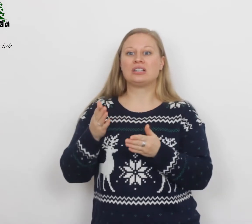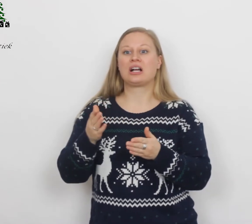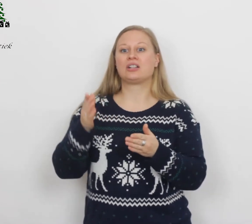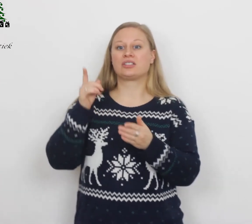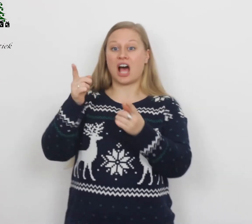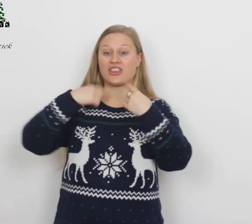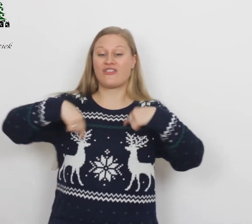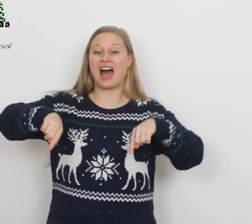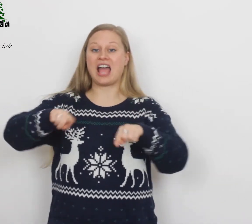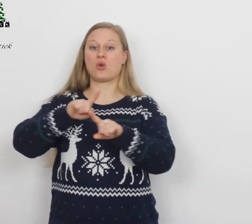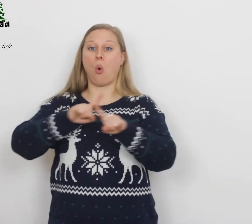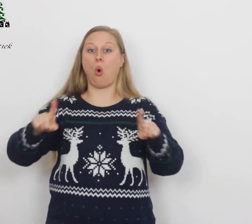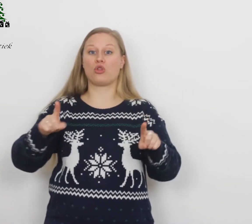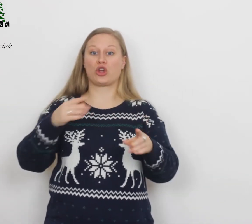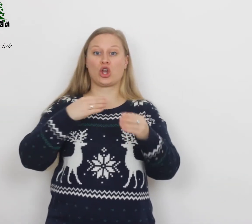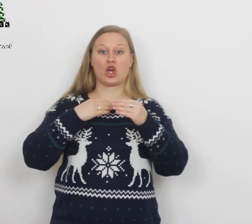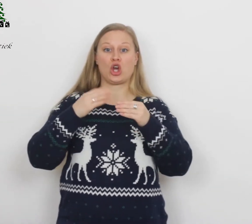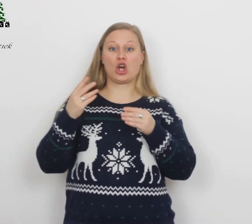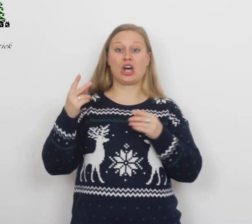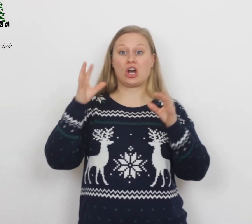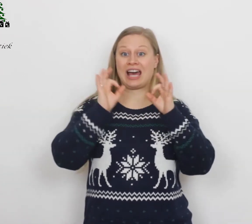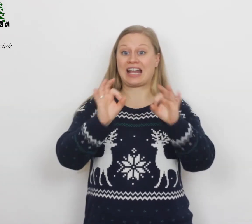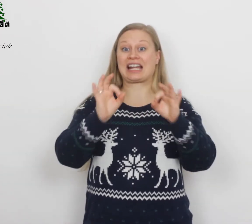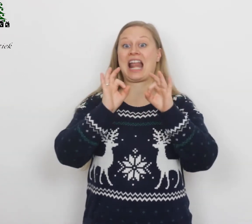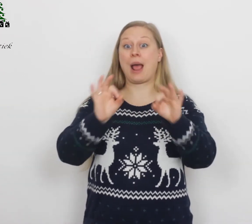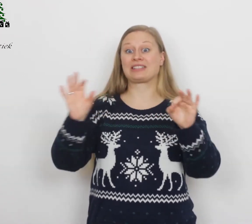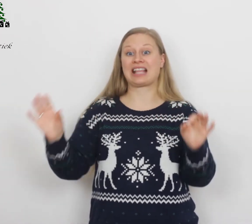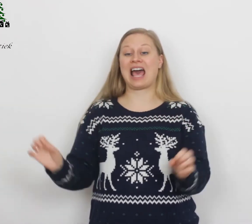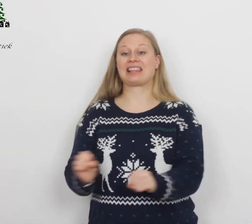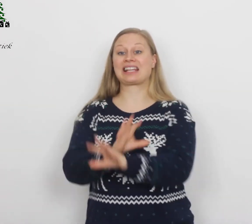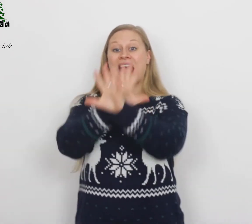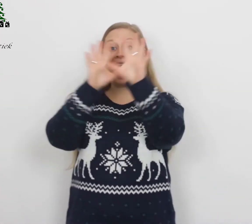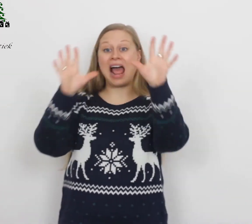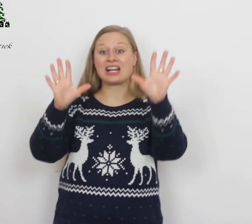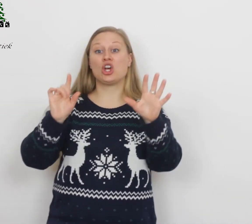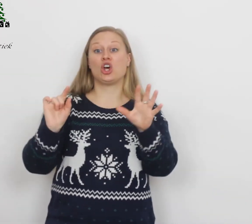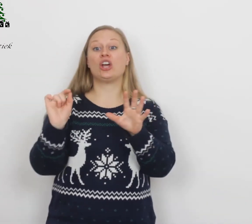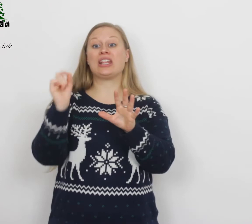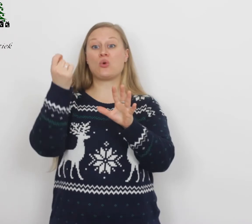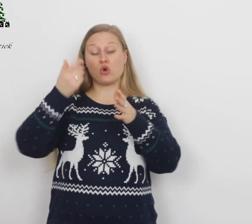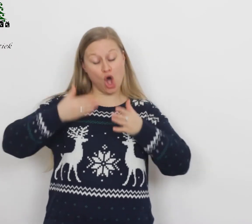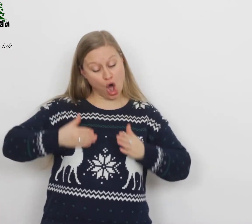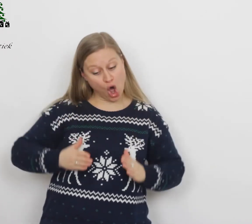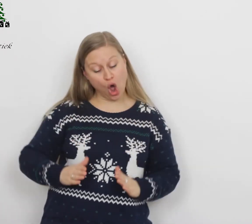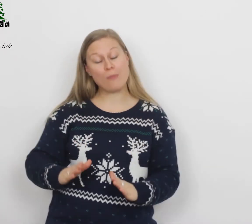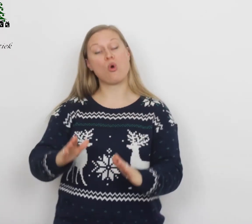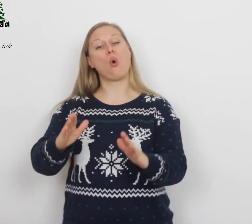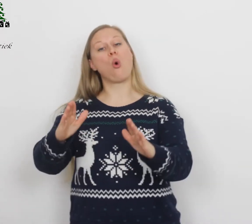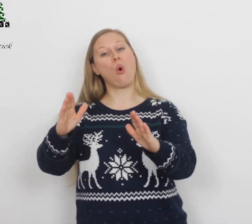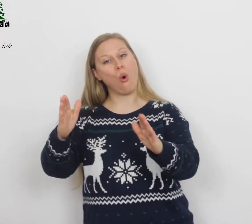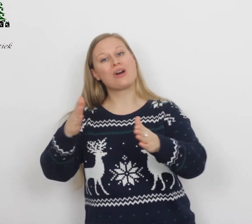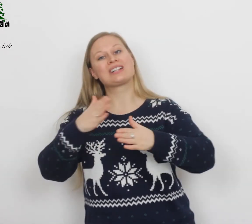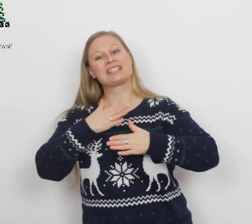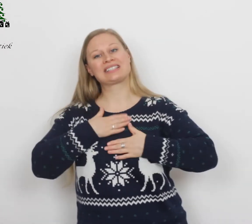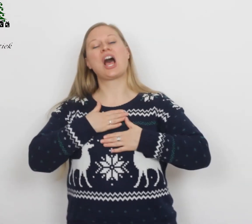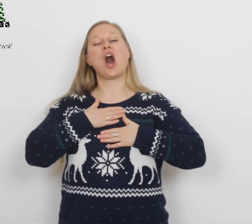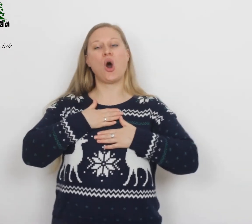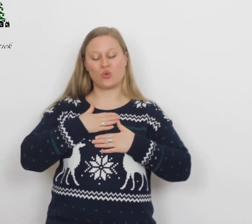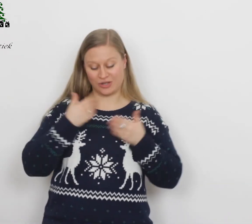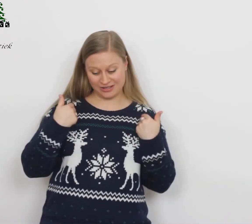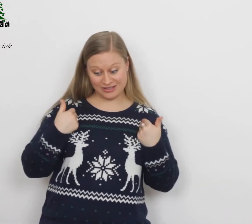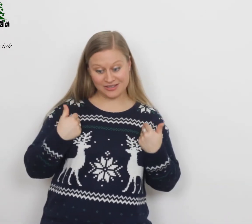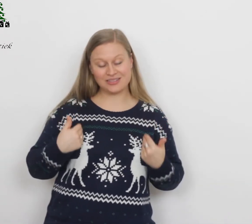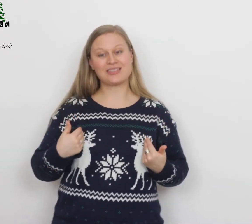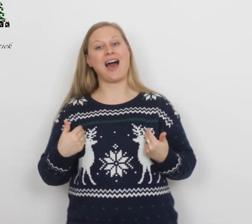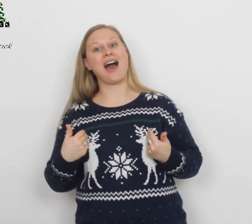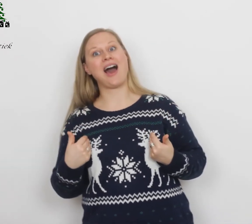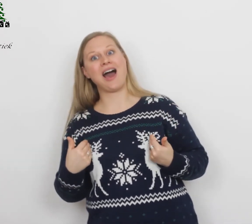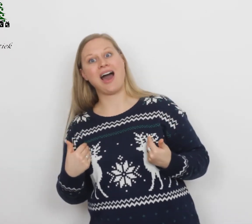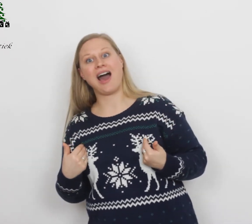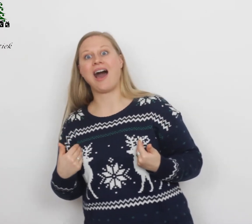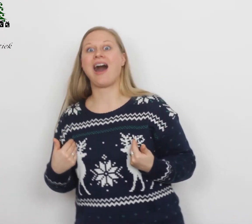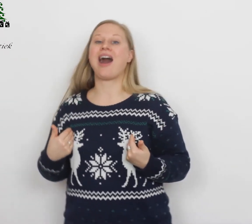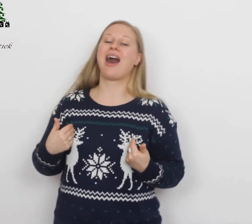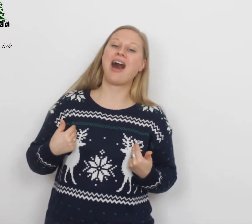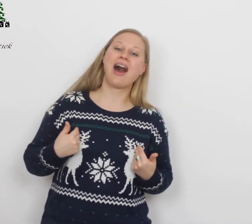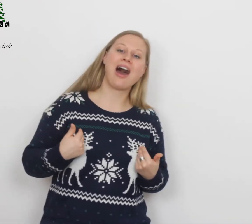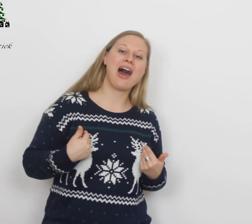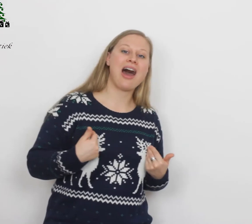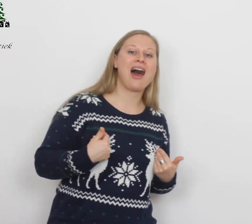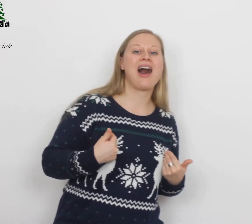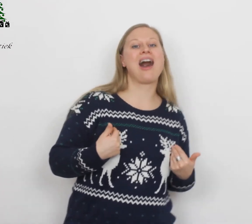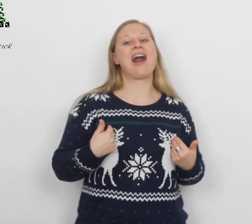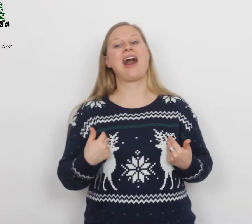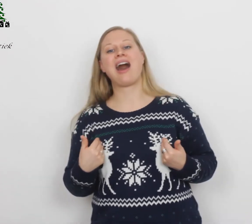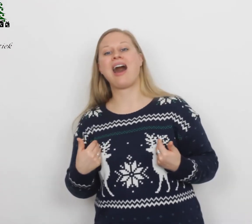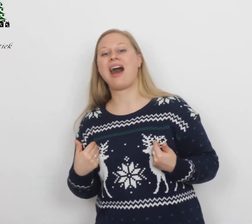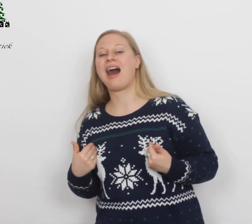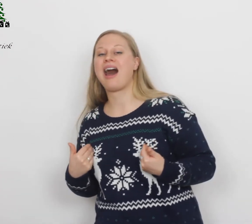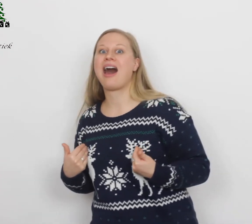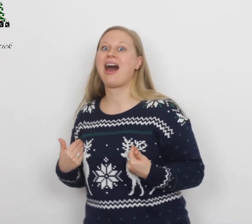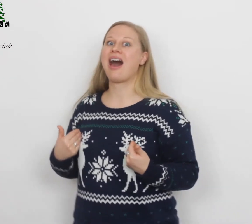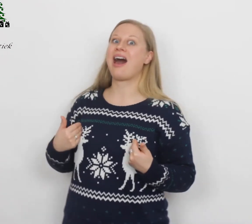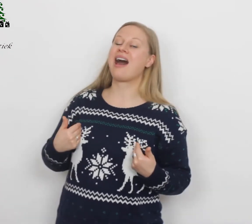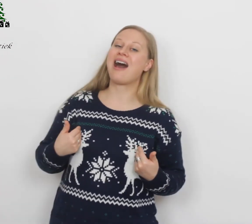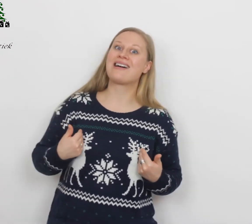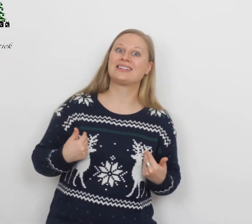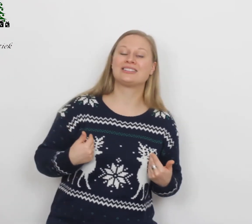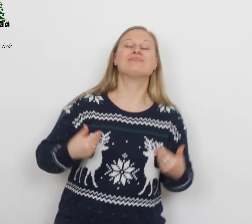dat wij ongerept en rein nieuwgeboren zouden zijn.